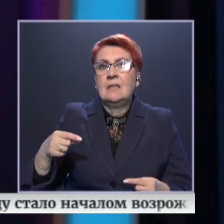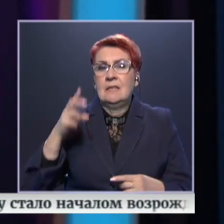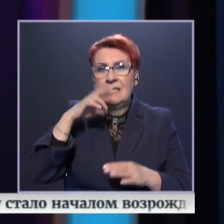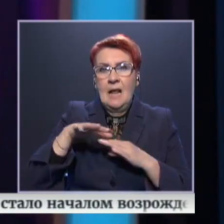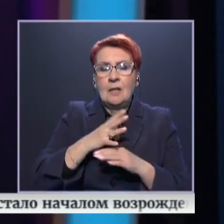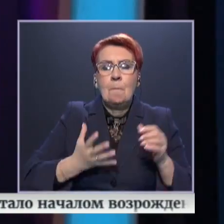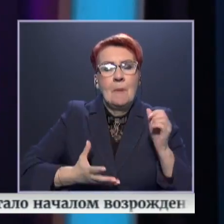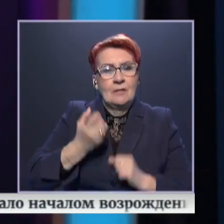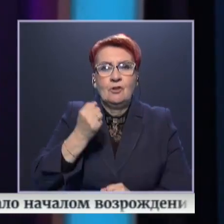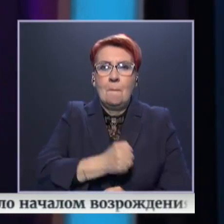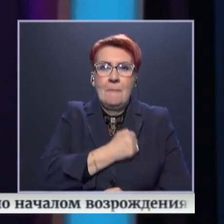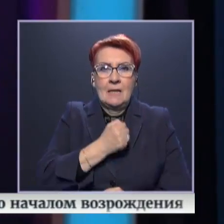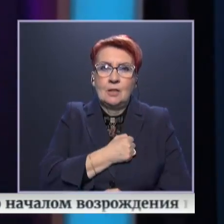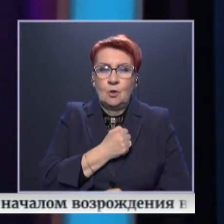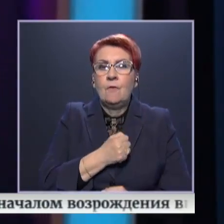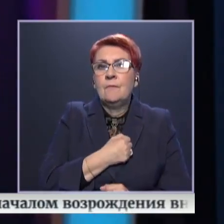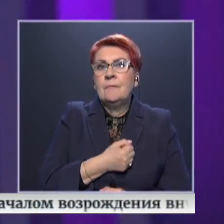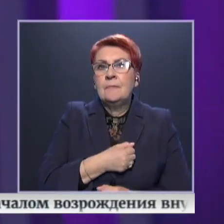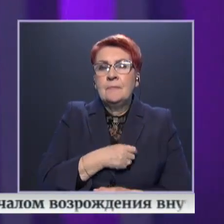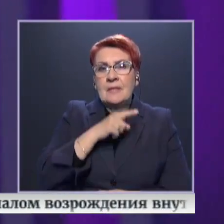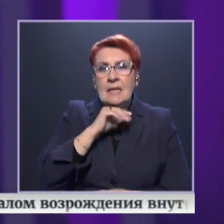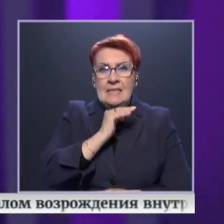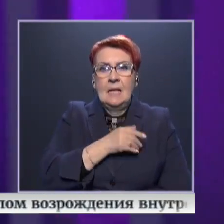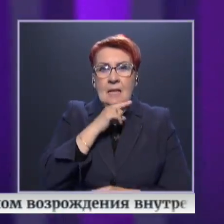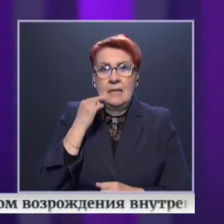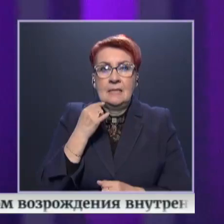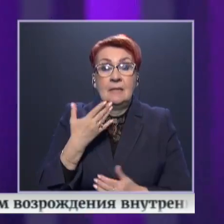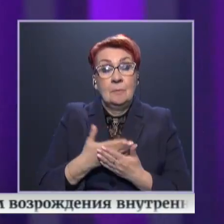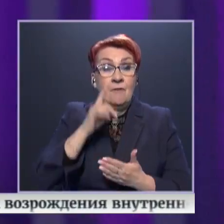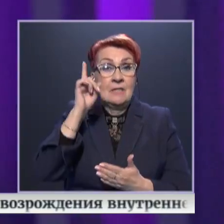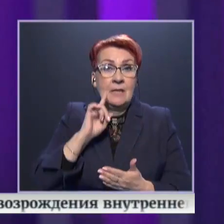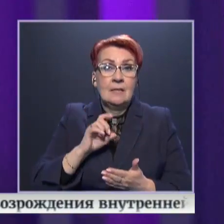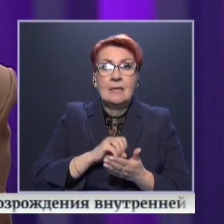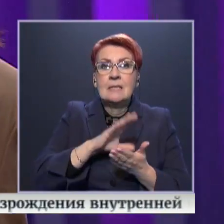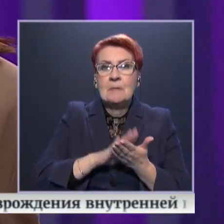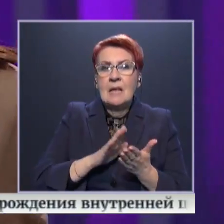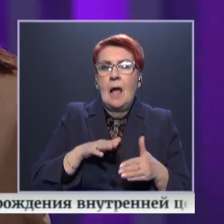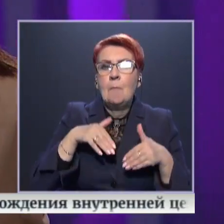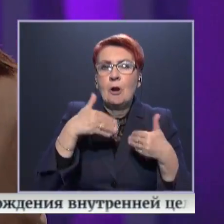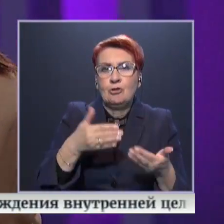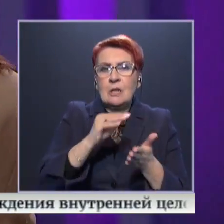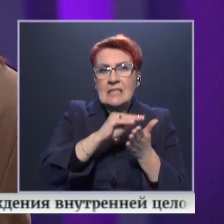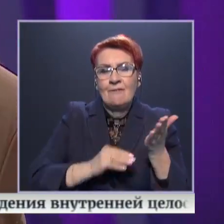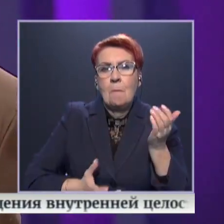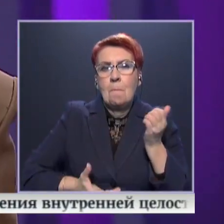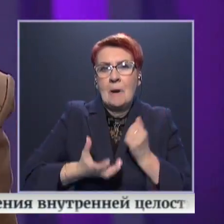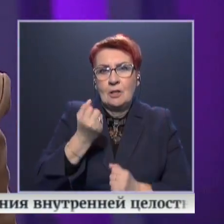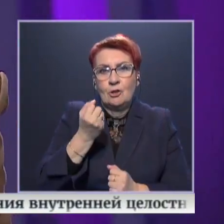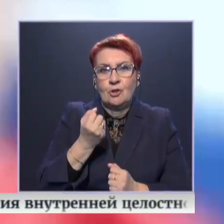бойцов вооруженных сил в России например в Израиле записали обращение со словами поддержки Давайте посмотрим